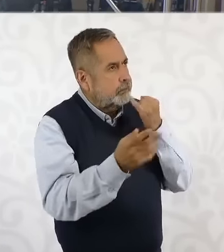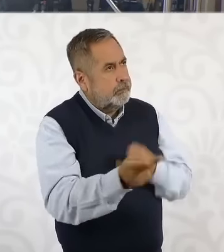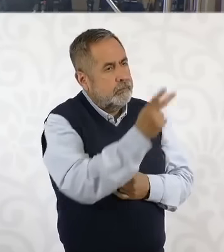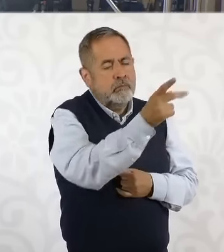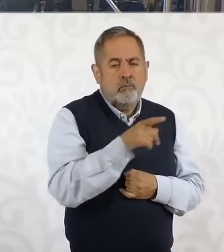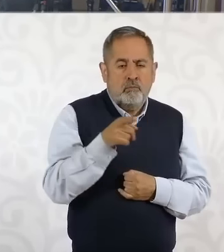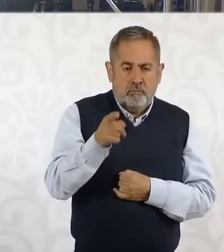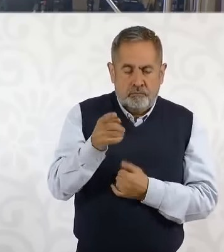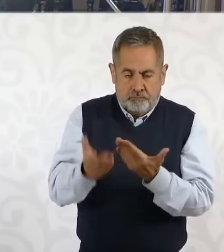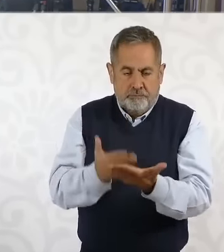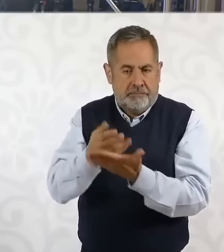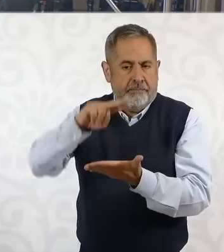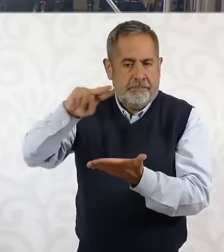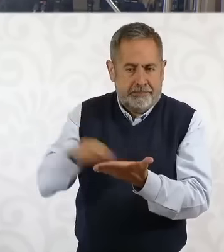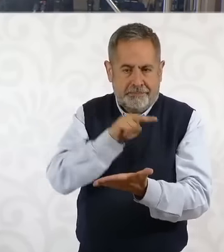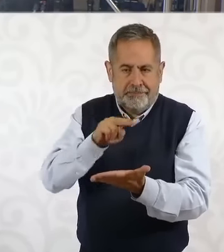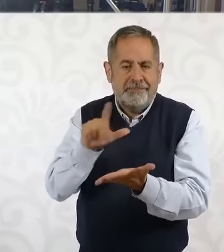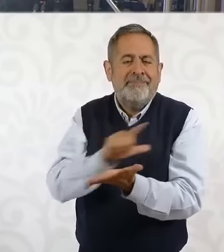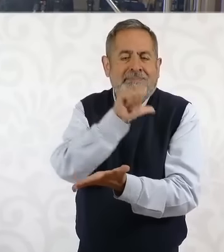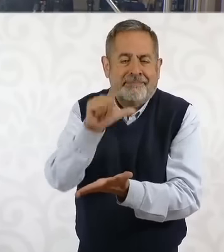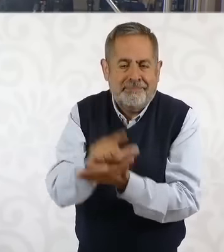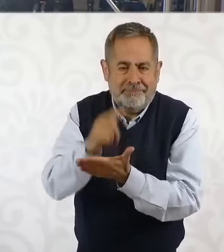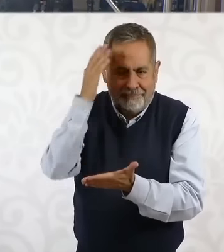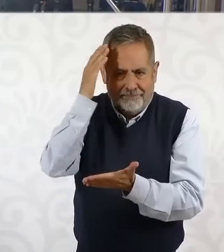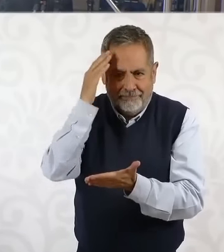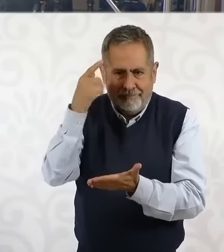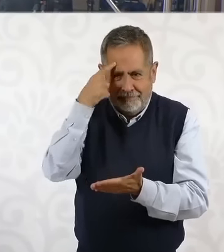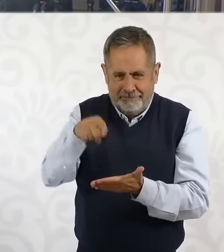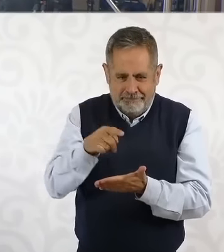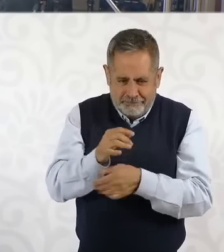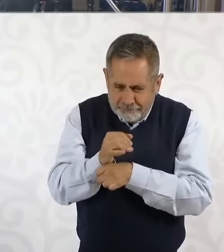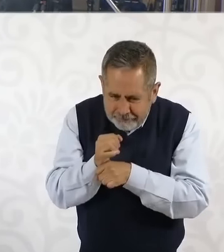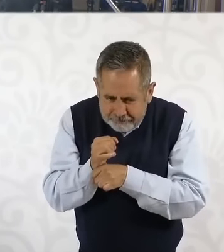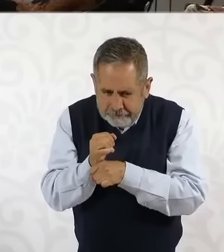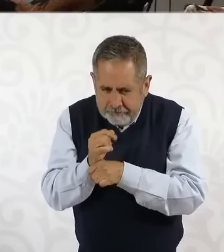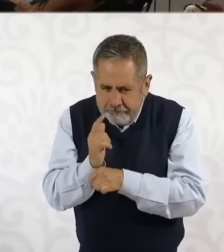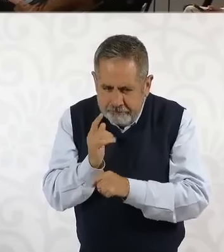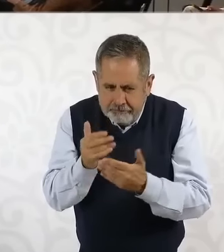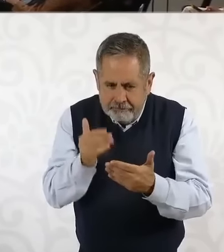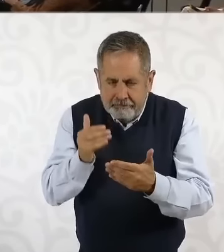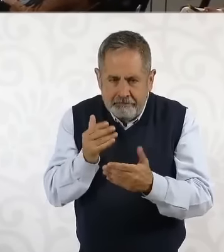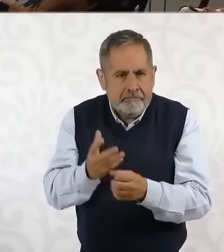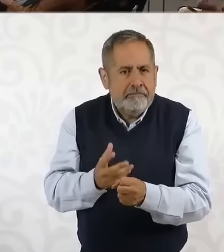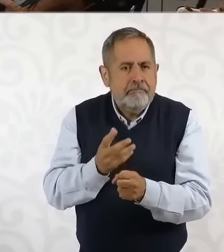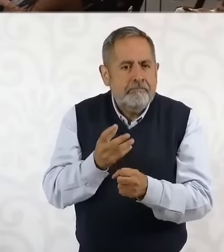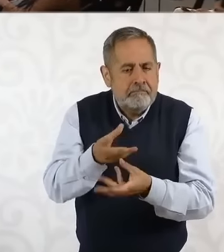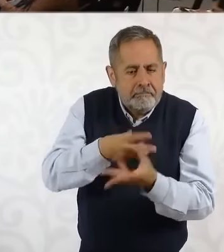esta iniciativa de ley general eh para prevenir, investigar y sancionar y reparar el daño por eh